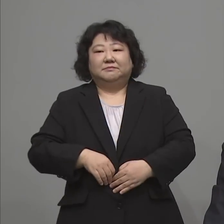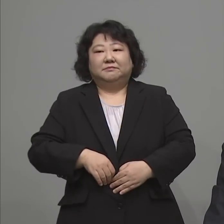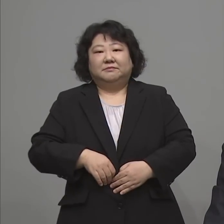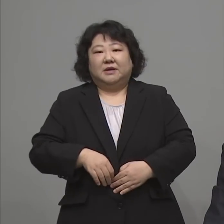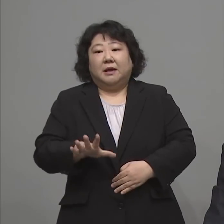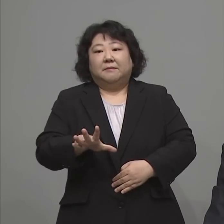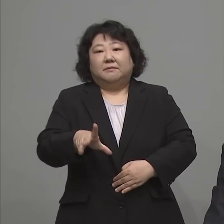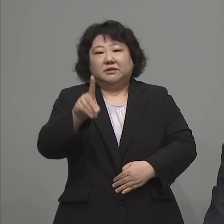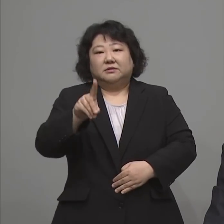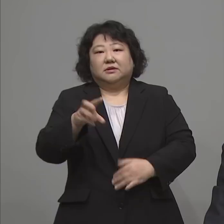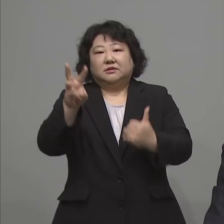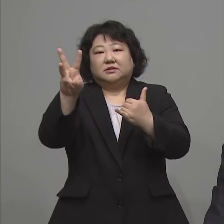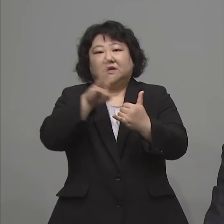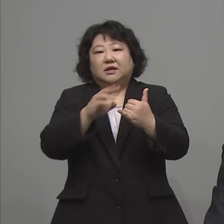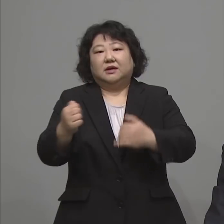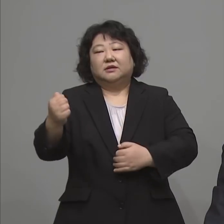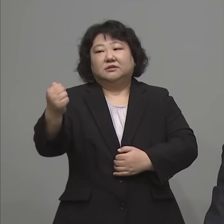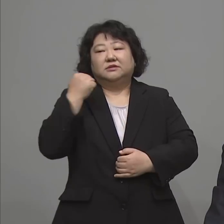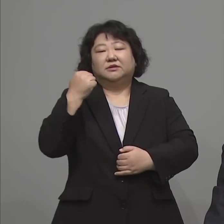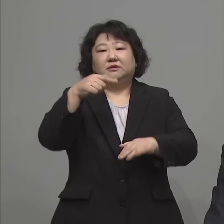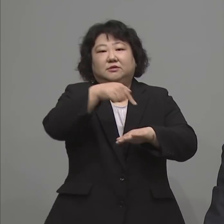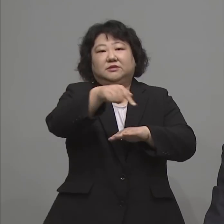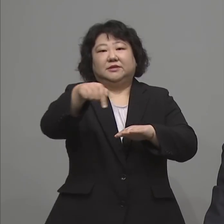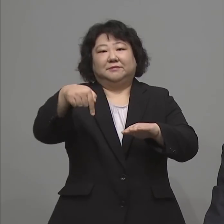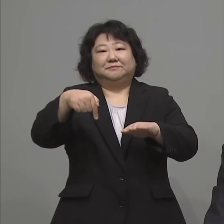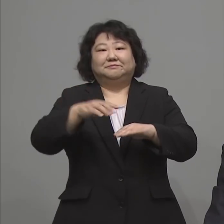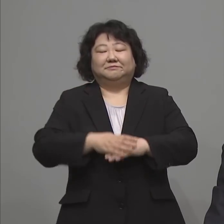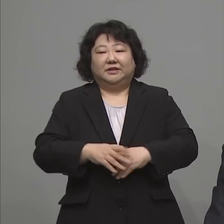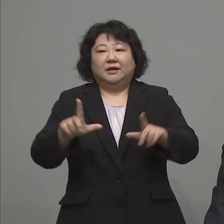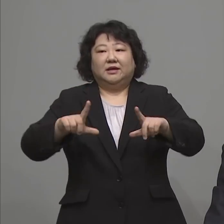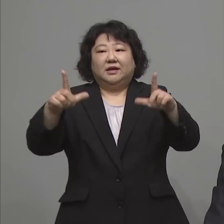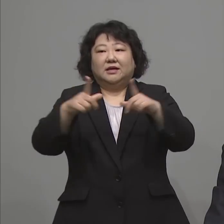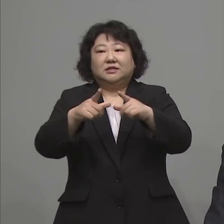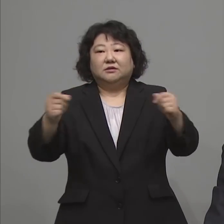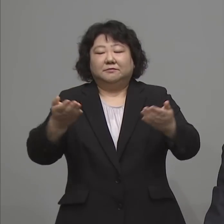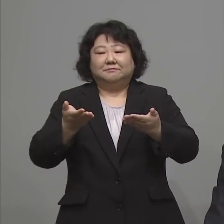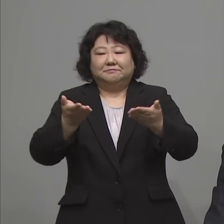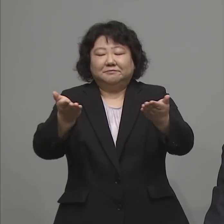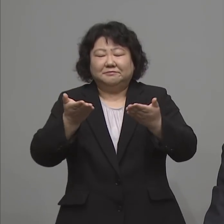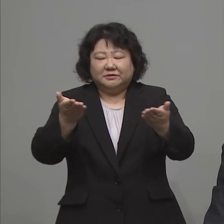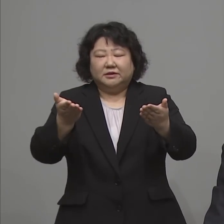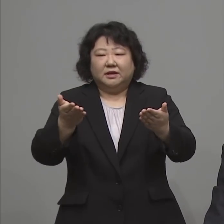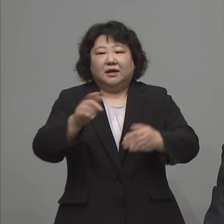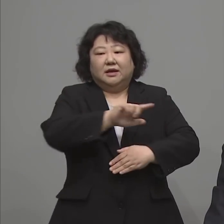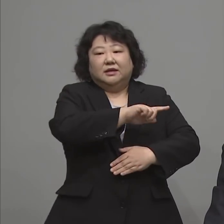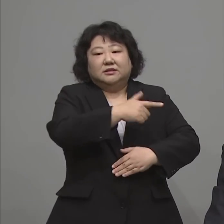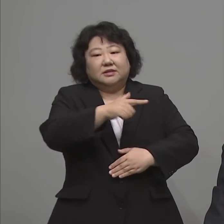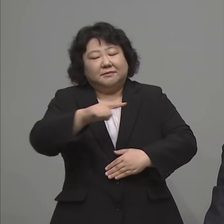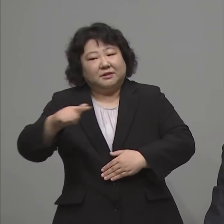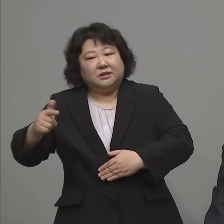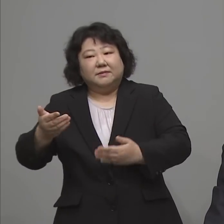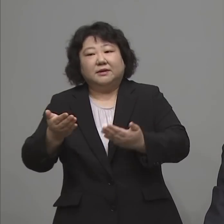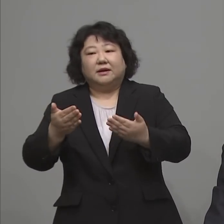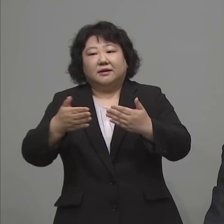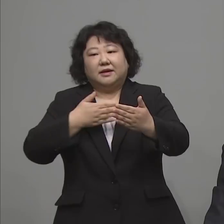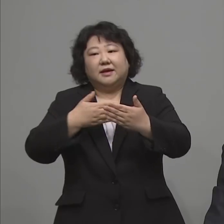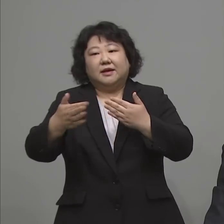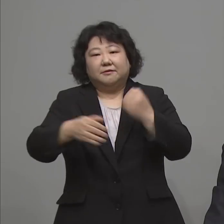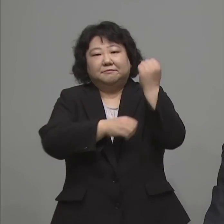まず 災害に強い“とちぎ”として 東日本大震災での さまざまな経験に基づいて